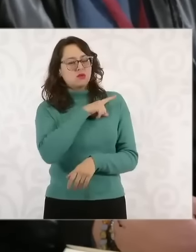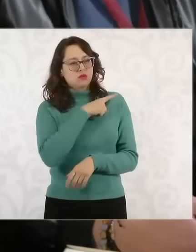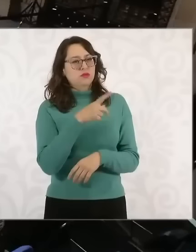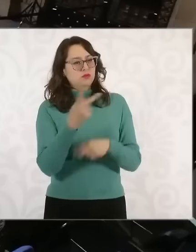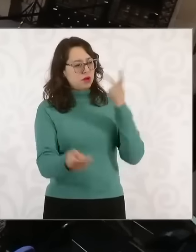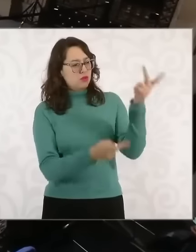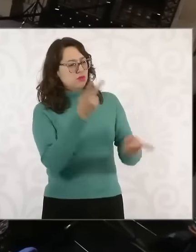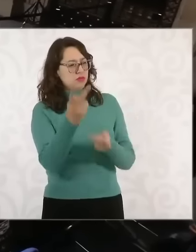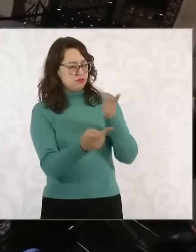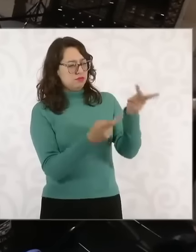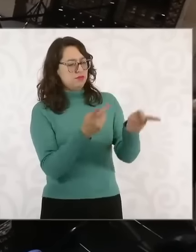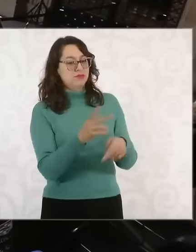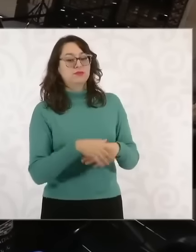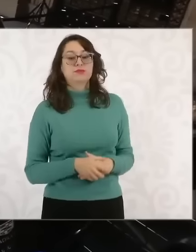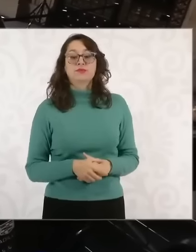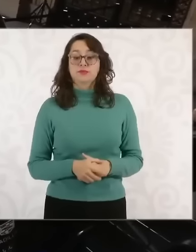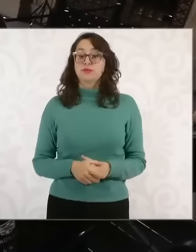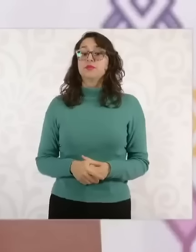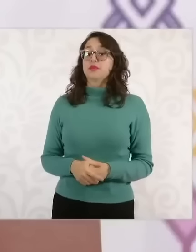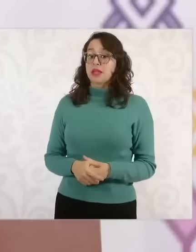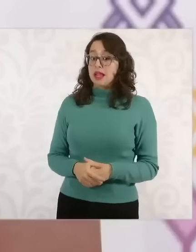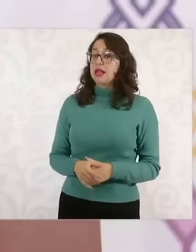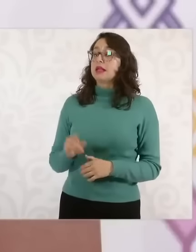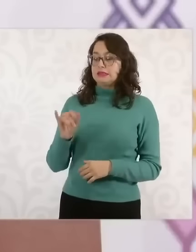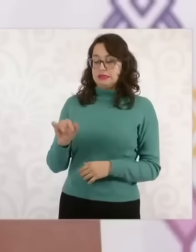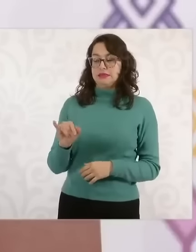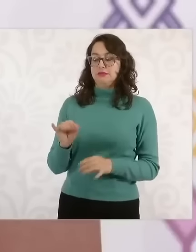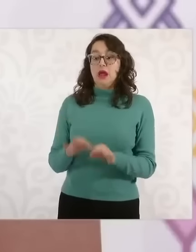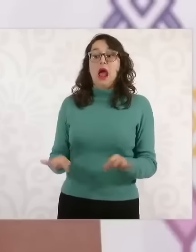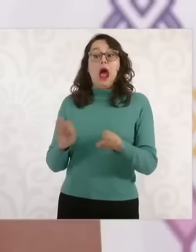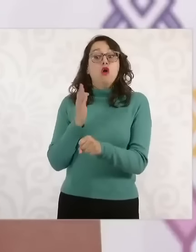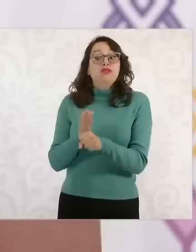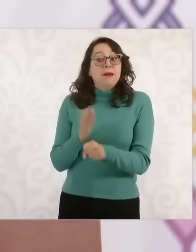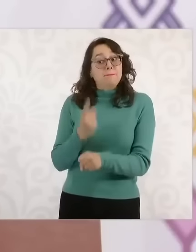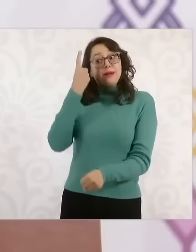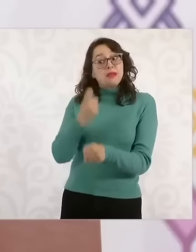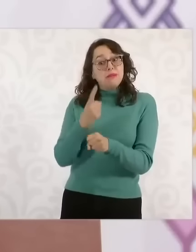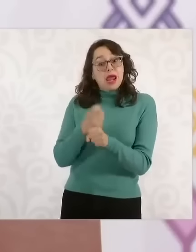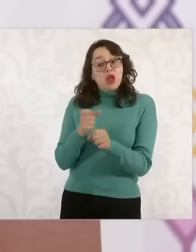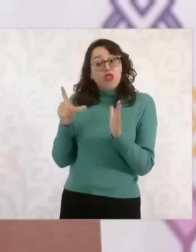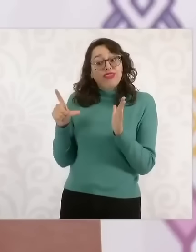es muy importante lo que preguntas. Primero viene proceso de credencialización y poco a poco vamos